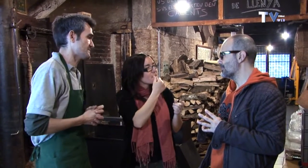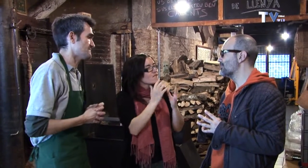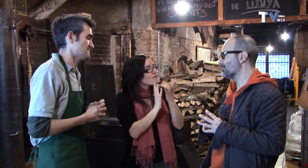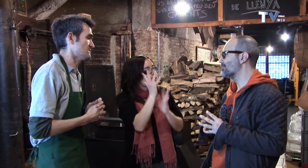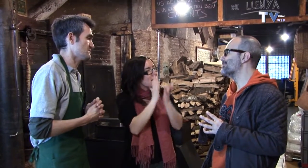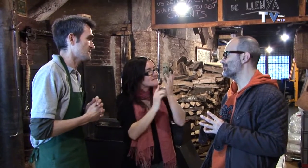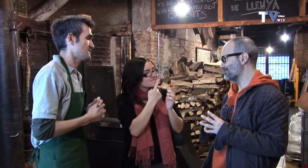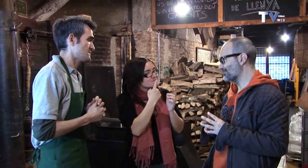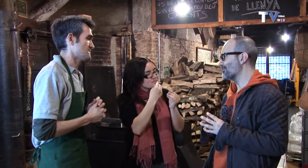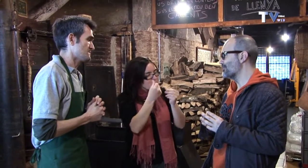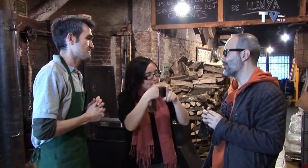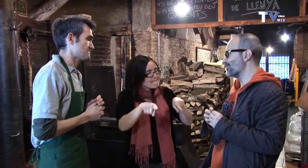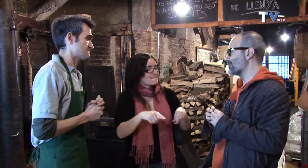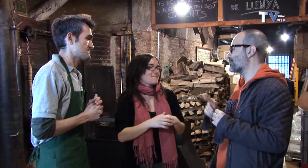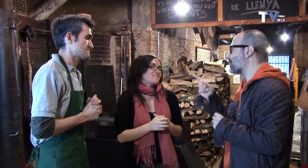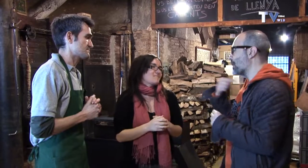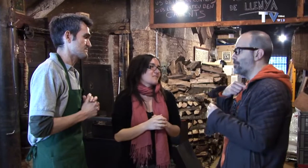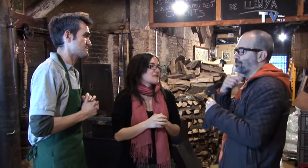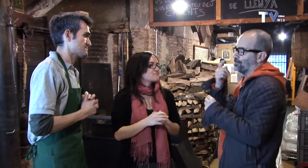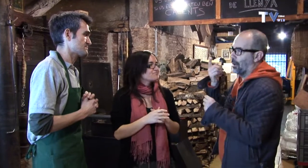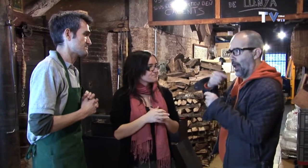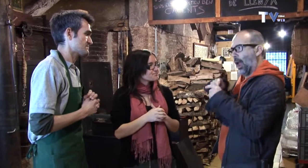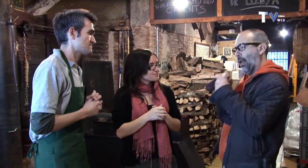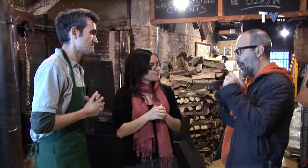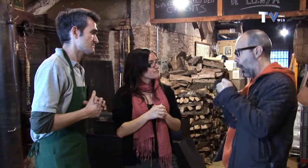y el contacto directo con el calor del fuego les da otro sabor.